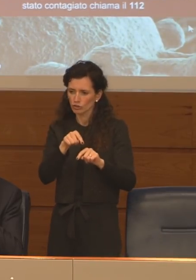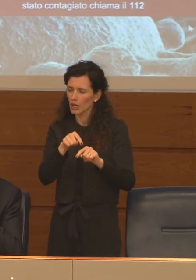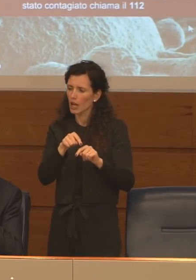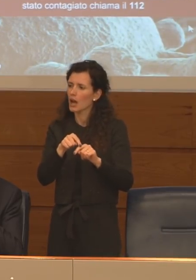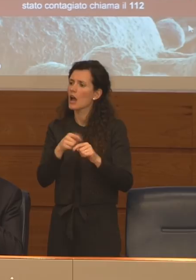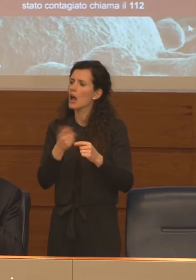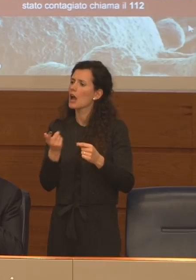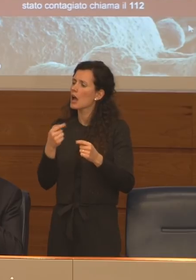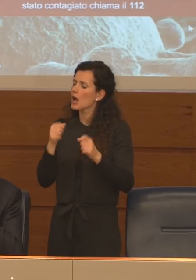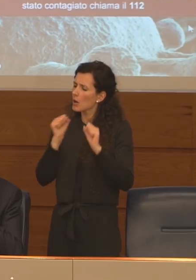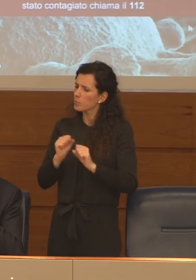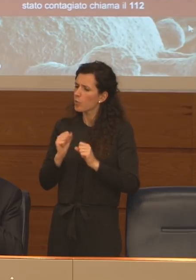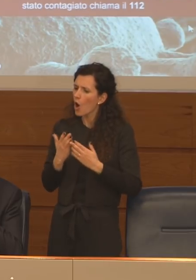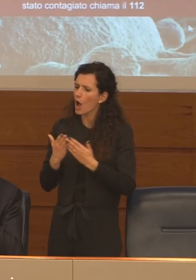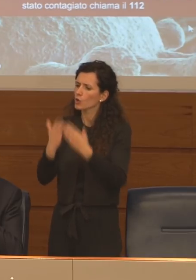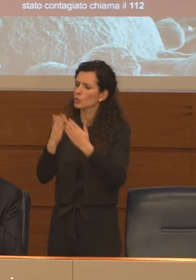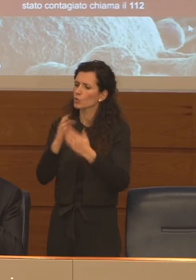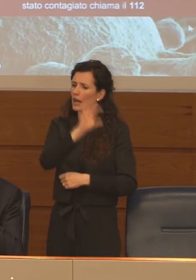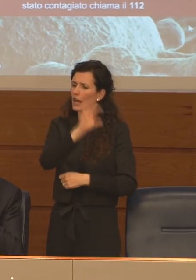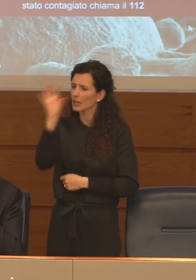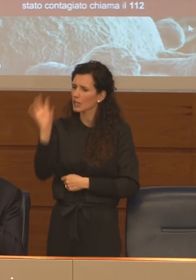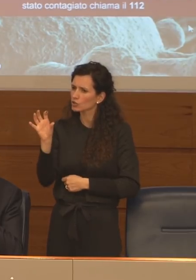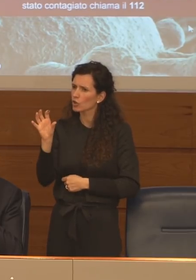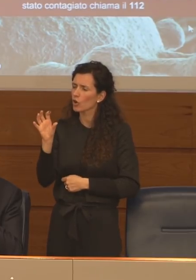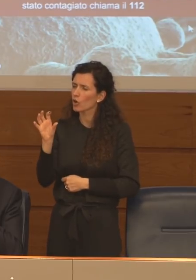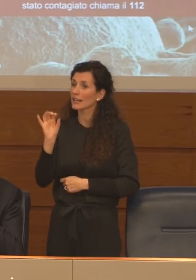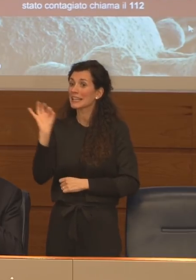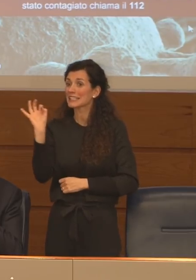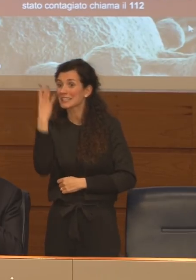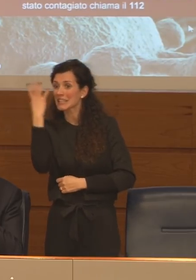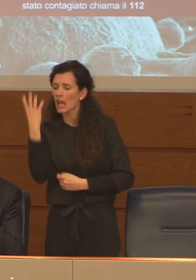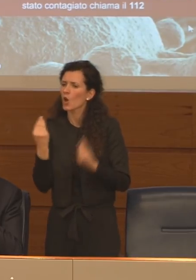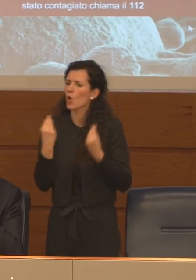aiutare le regioni a capire se e quando fare ordinanze come quella delle Marche